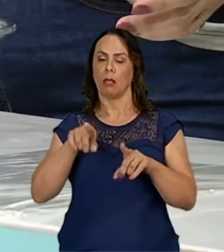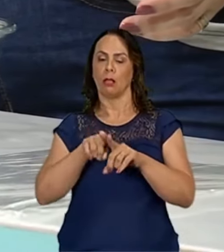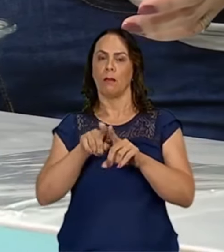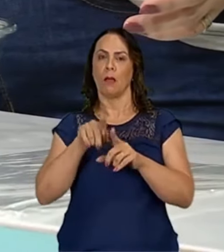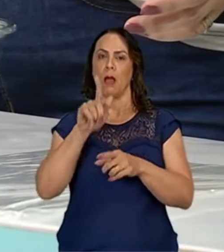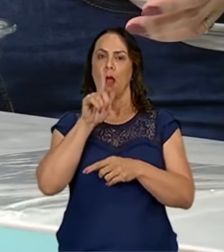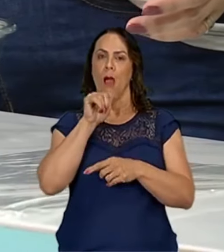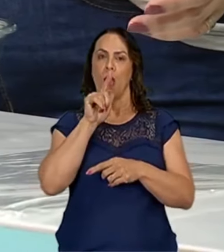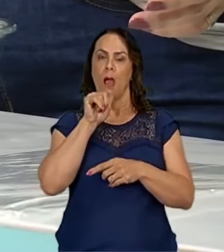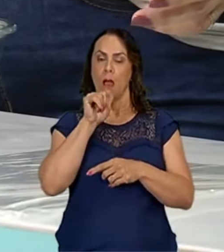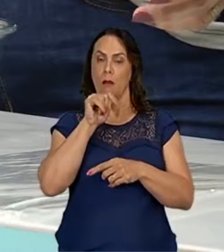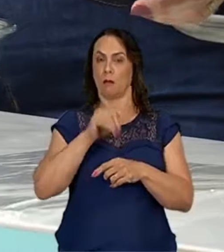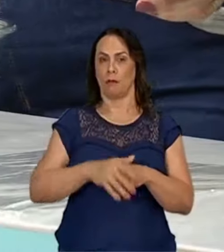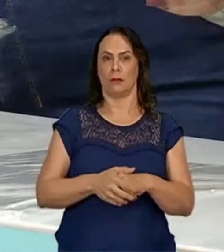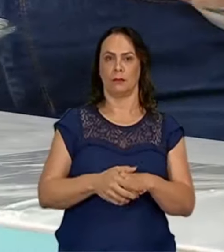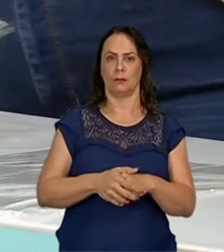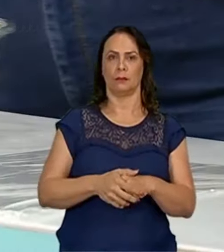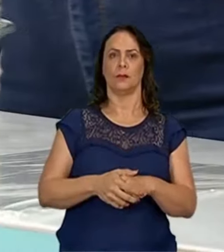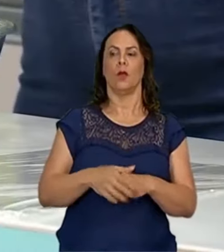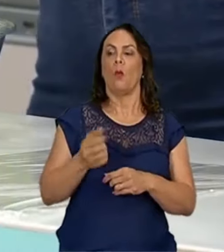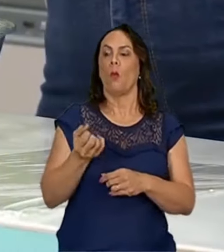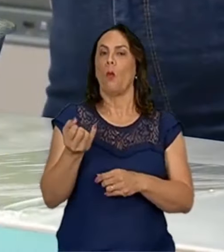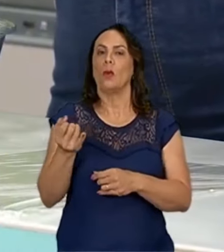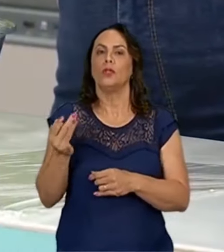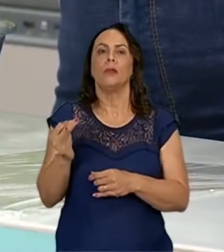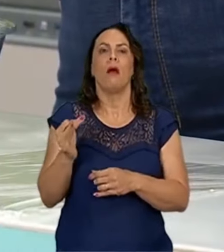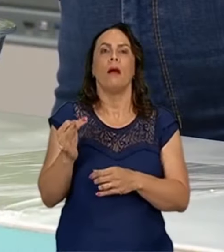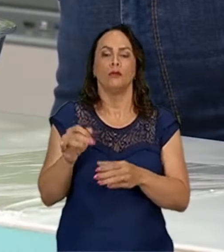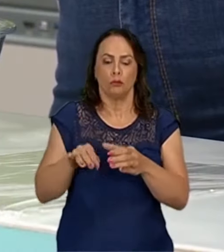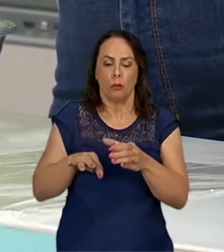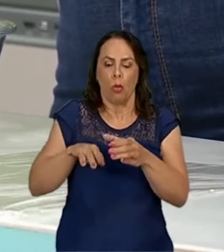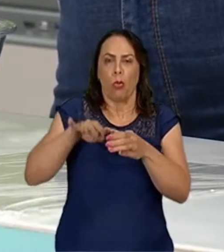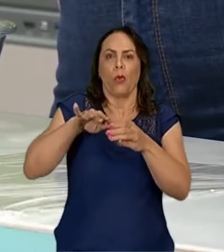mesma quantidade para os dois. Então se você tiver